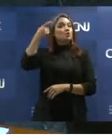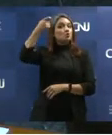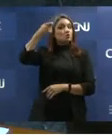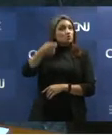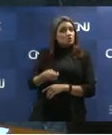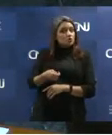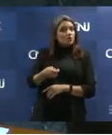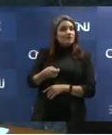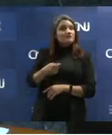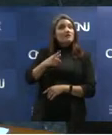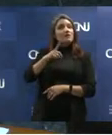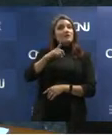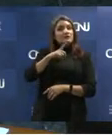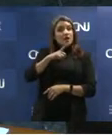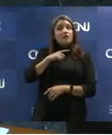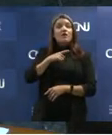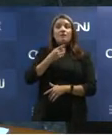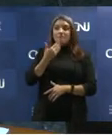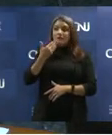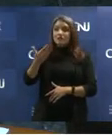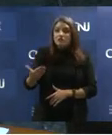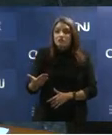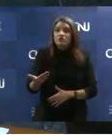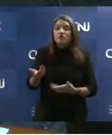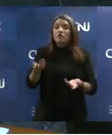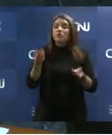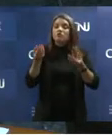a que fosse apresentado as soluções para esses problemas.